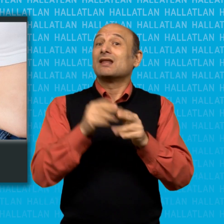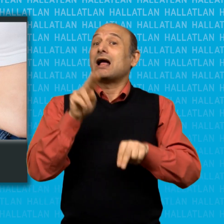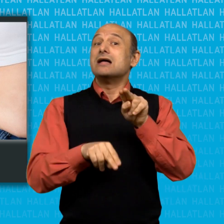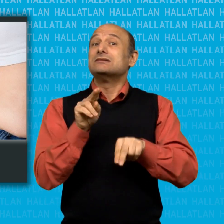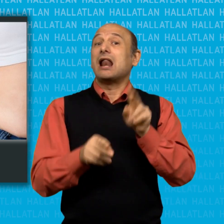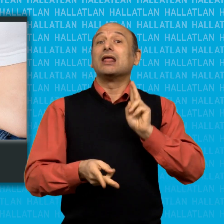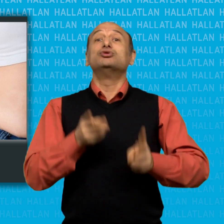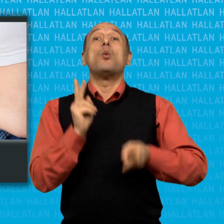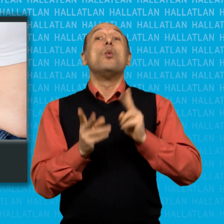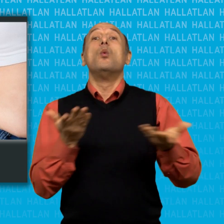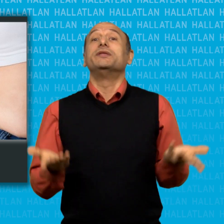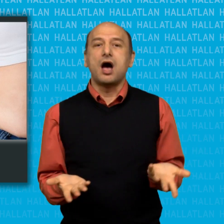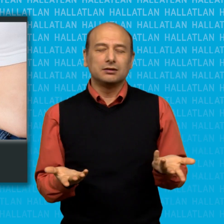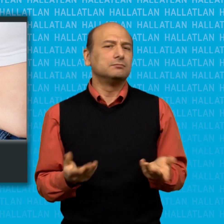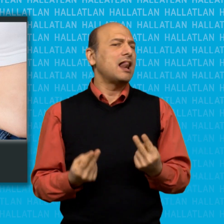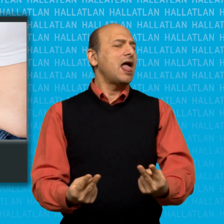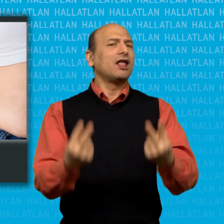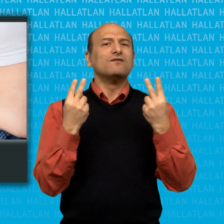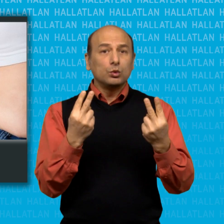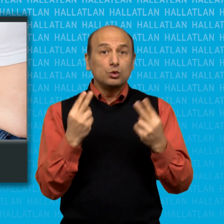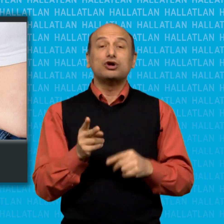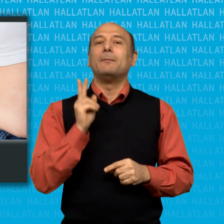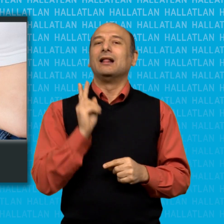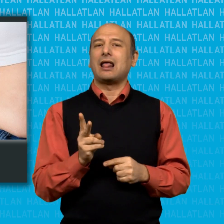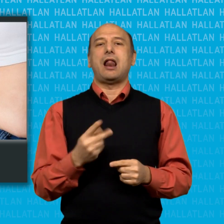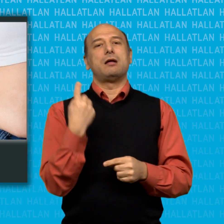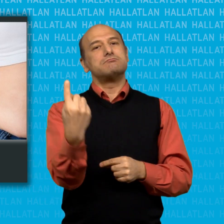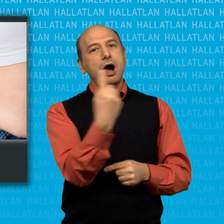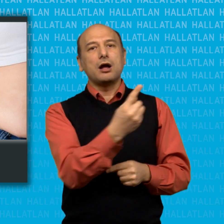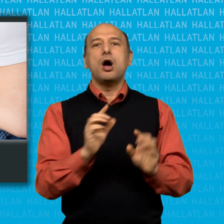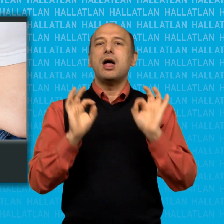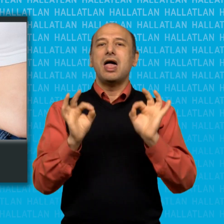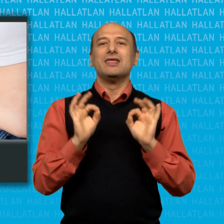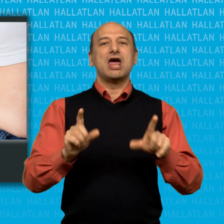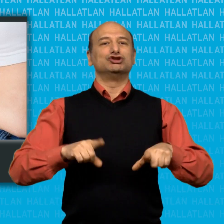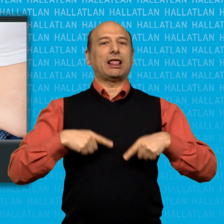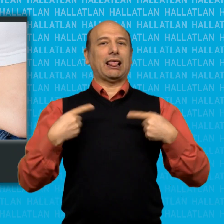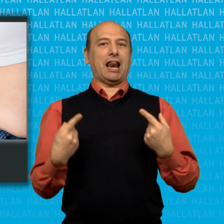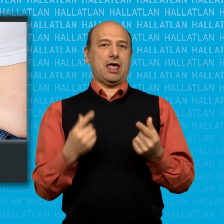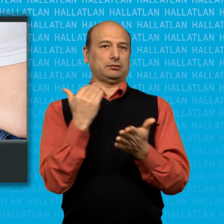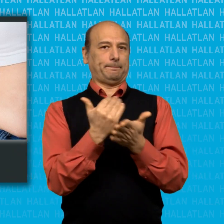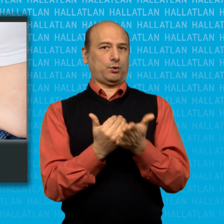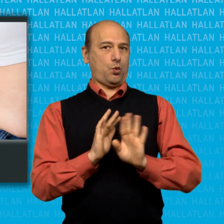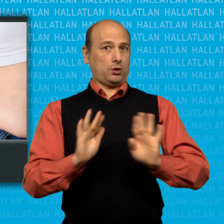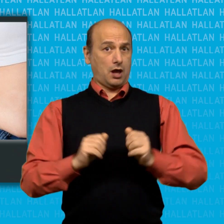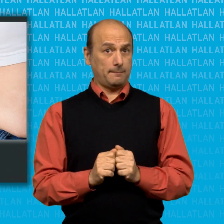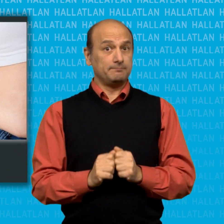A kezelés legfőbb eleme a helyes életmód-program